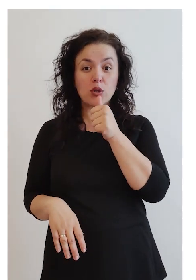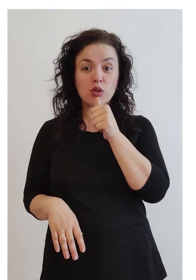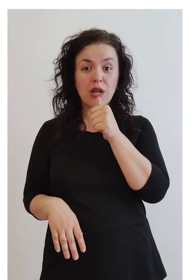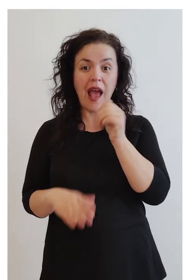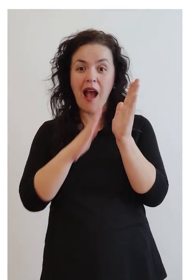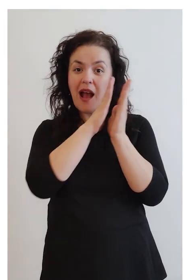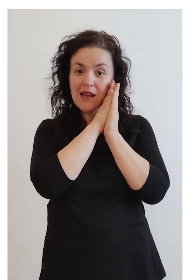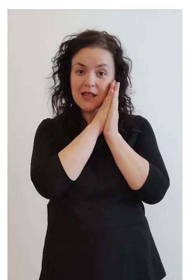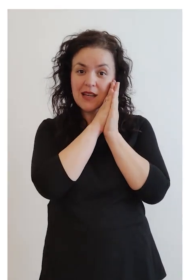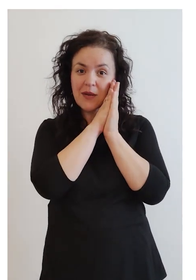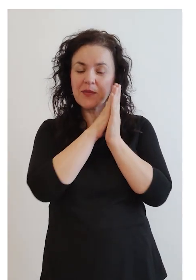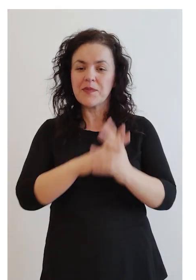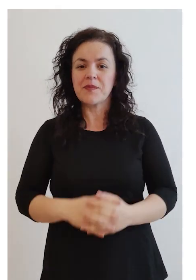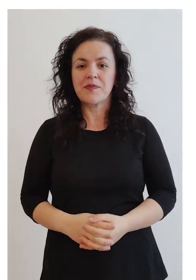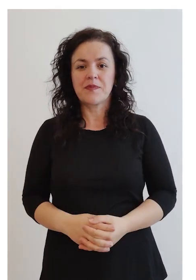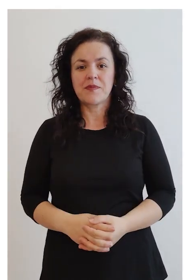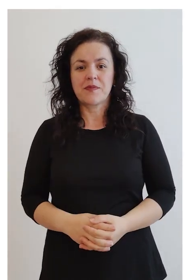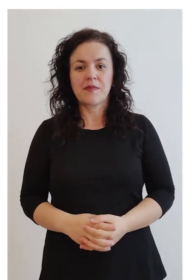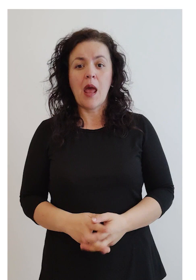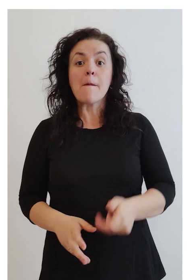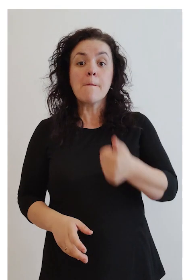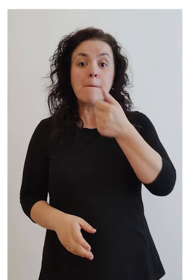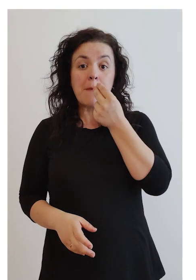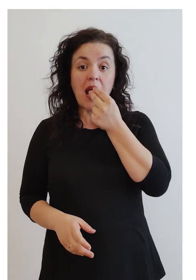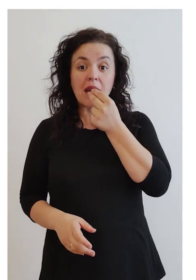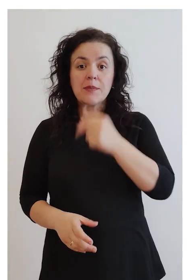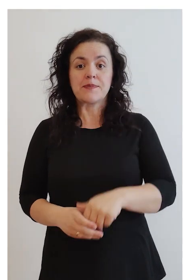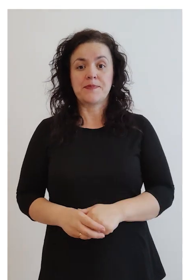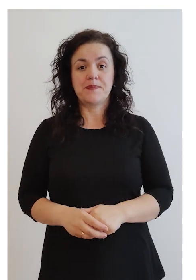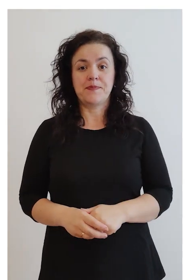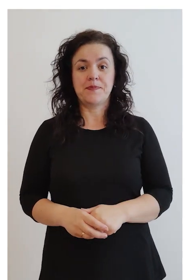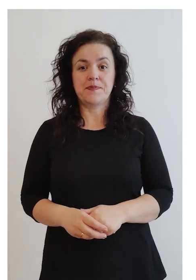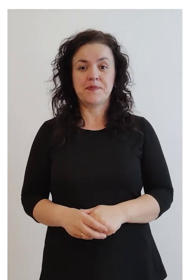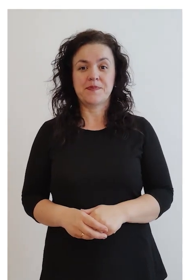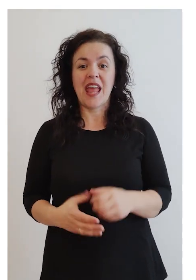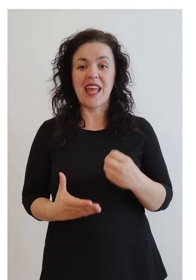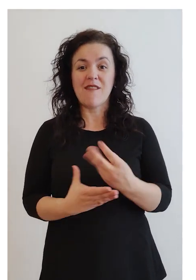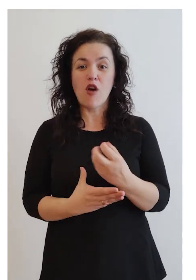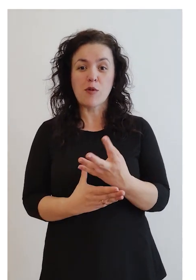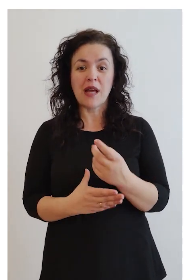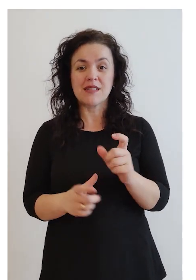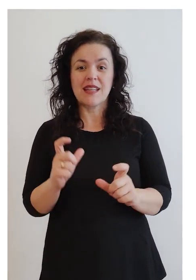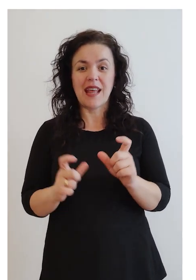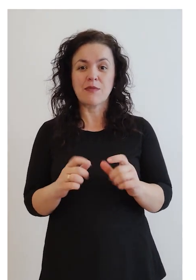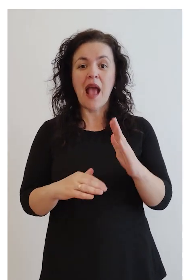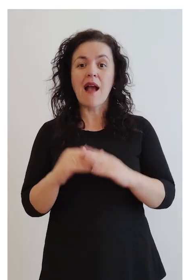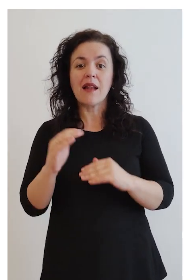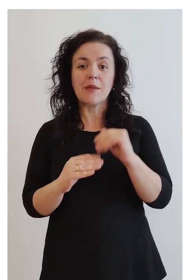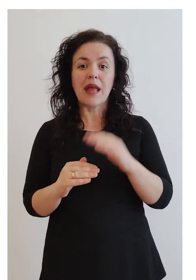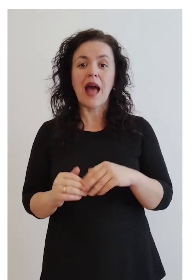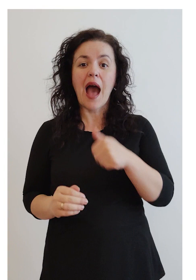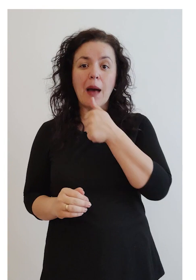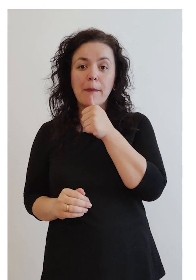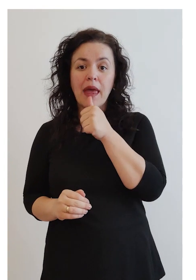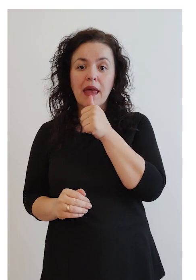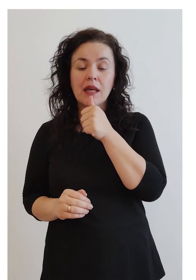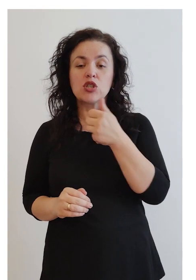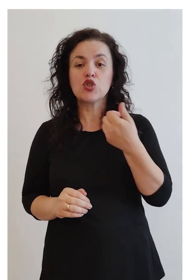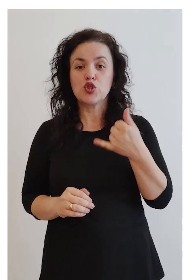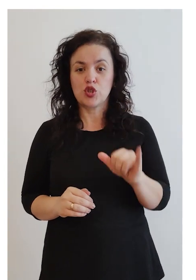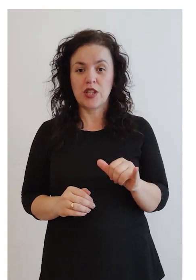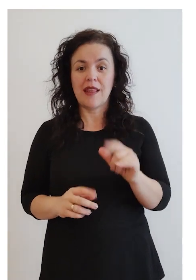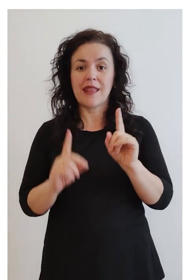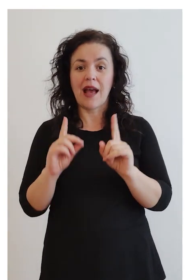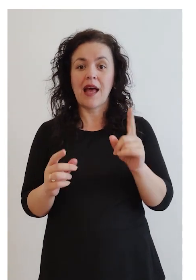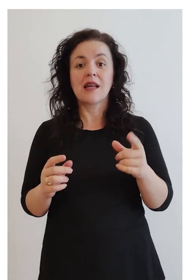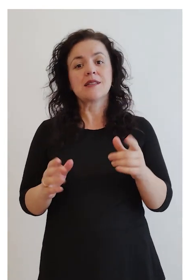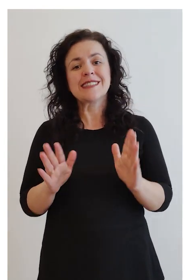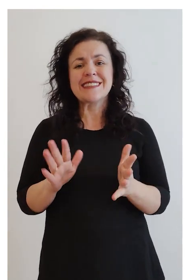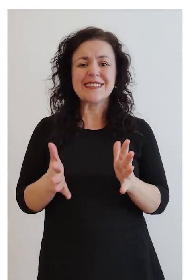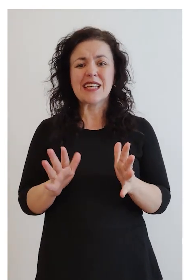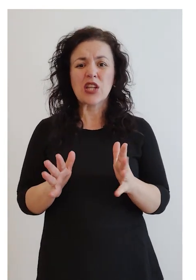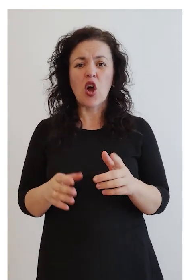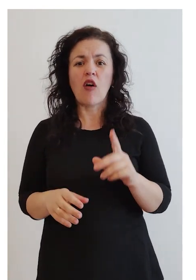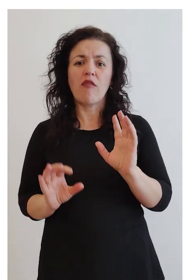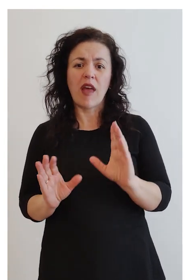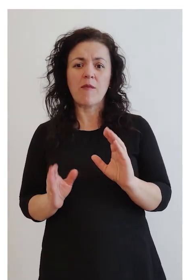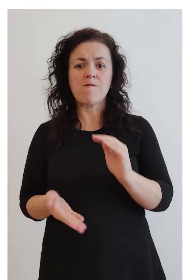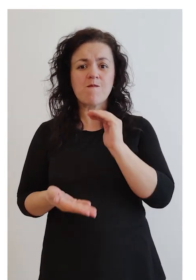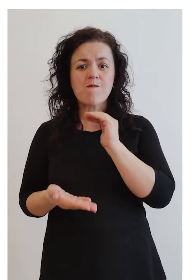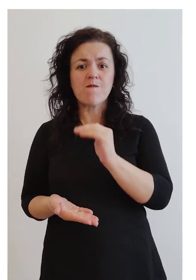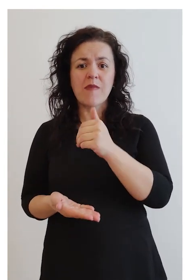Informați-vă despre calitatea apei și, dacă sunt îndoieli, fie folosiți apă îmbuteliată, asigurându-vă că sigiliul nu a fost rupt,